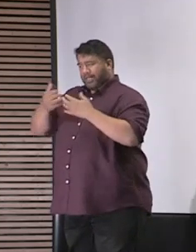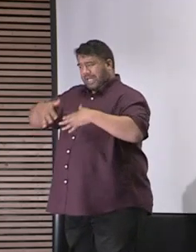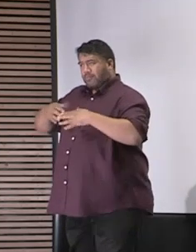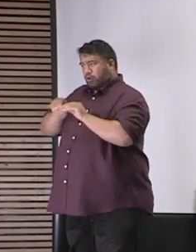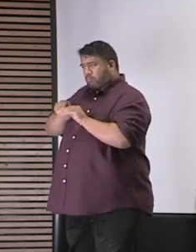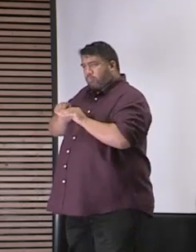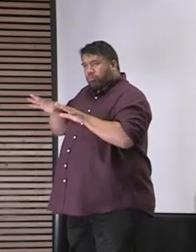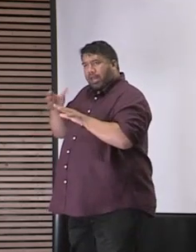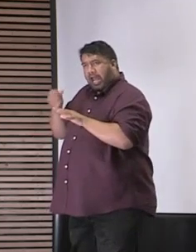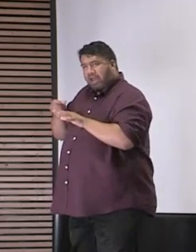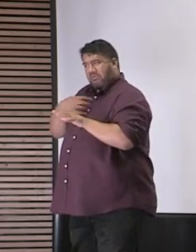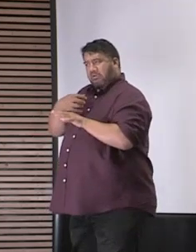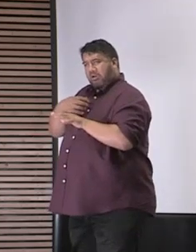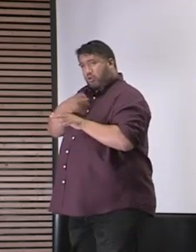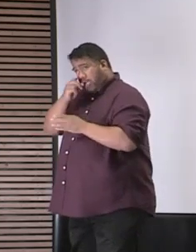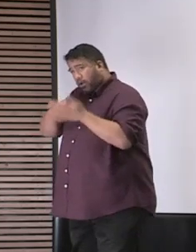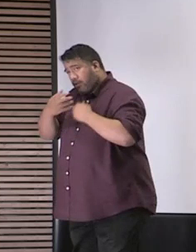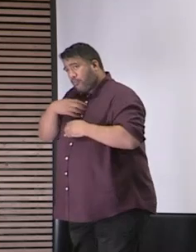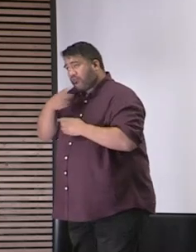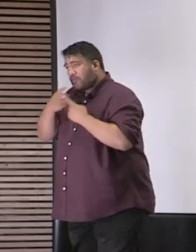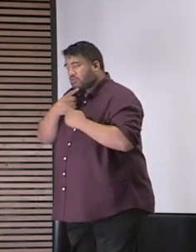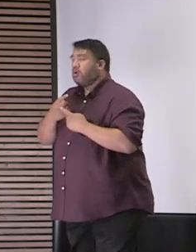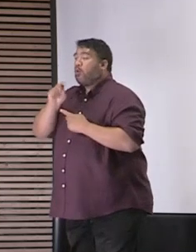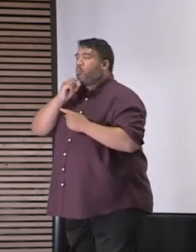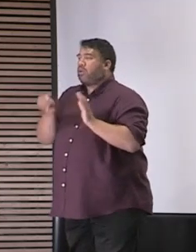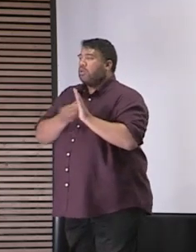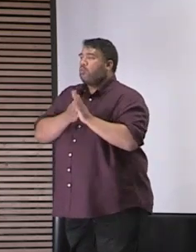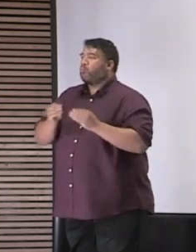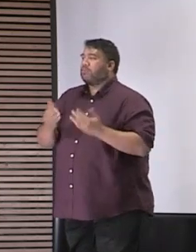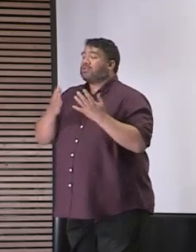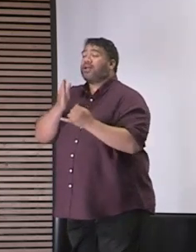Jacinda Ardern: Nuevamente he caminado y espero que otros neozelandeses se hayan tomado un poco de tiempo para salir y tomar aire fresco. Pedimos a los